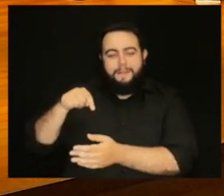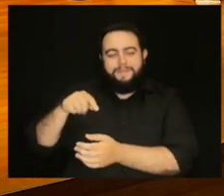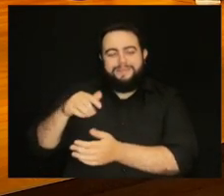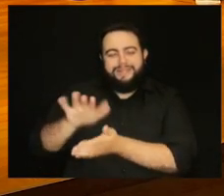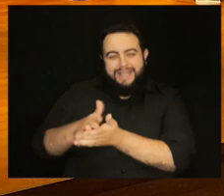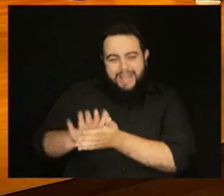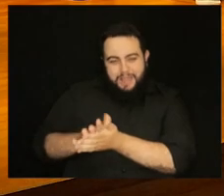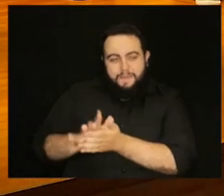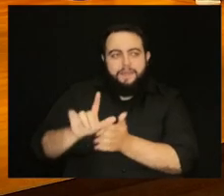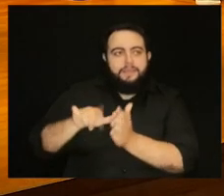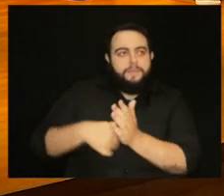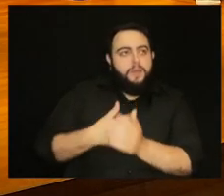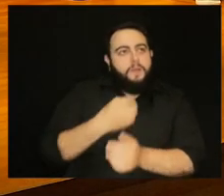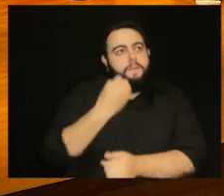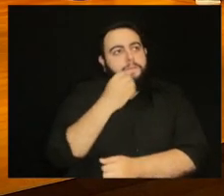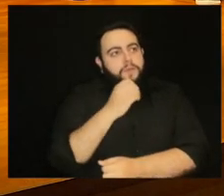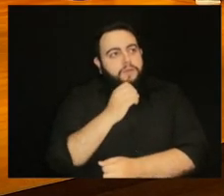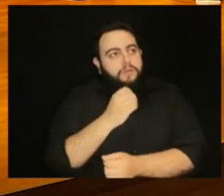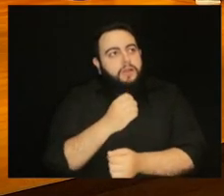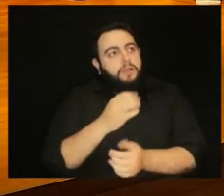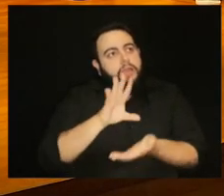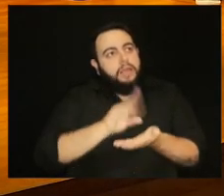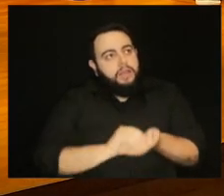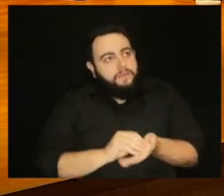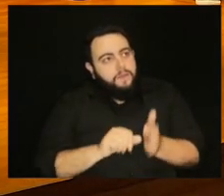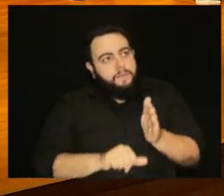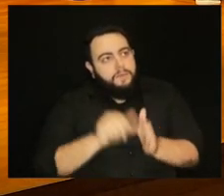delírio: em Porto Alegre se gravou o primeiro samba, só que daí acharam um samba gravado no